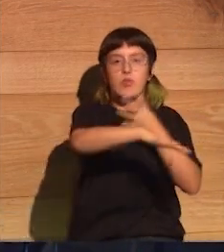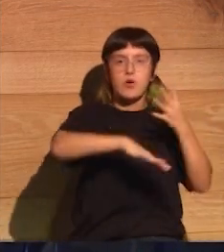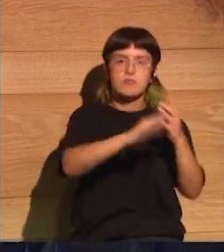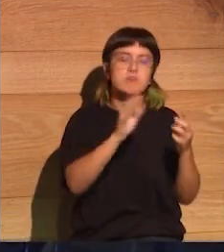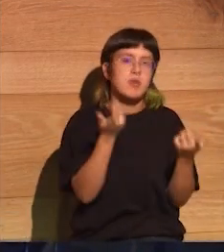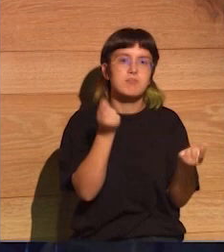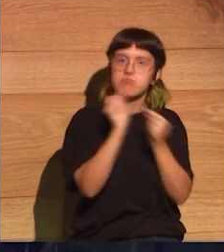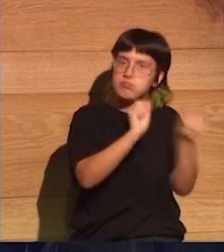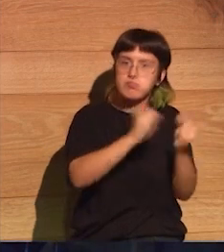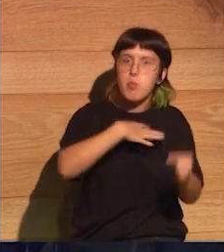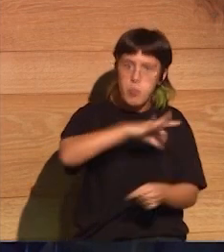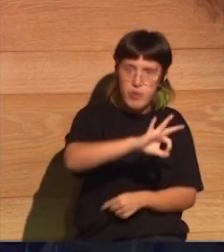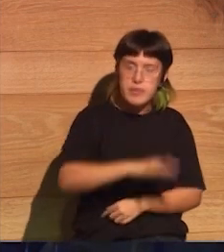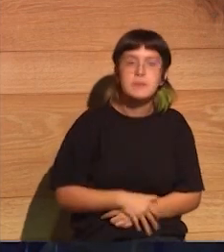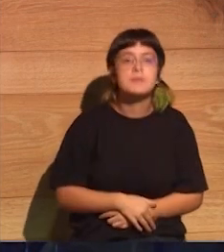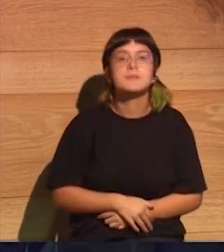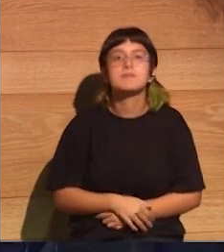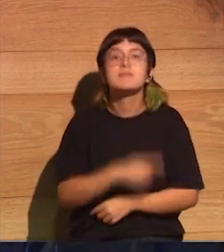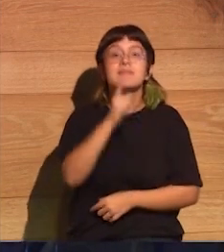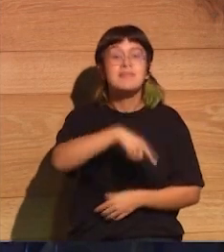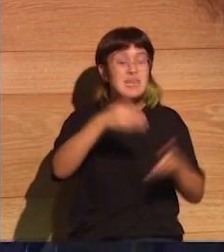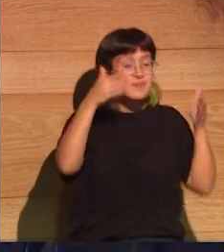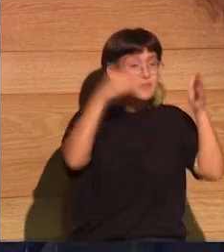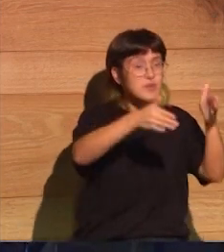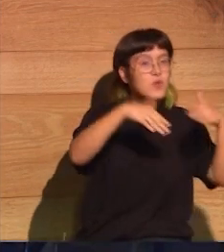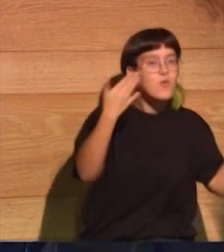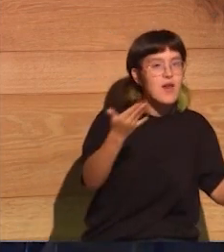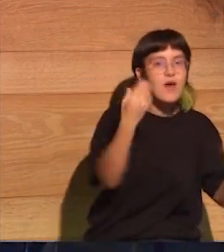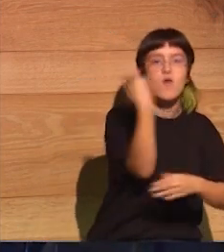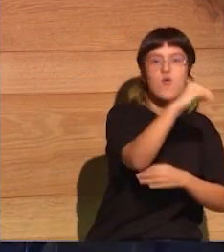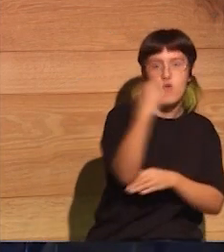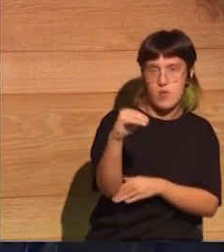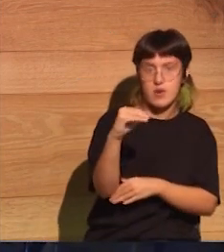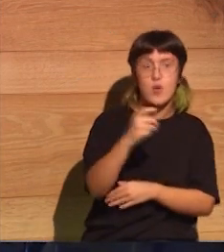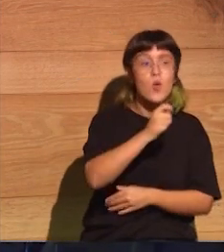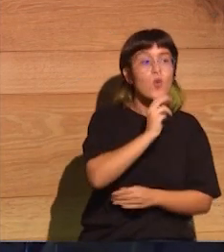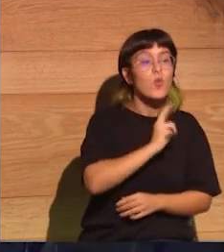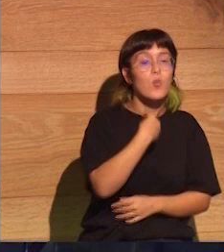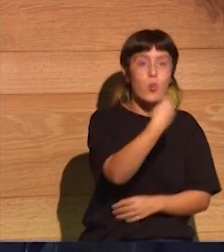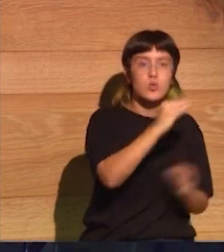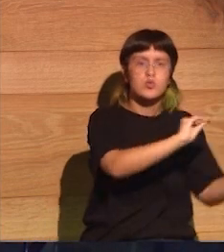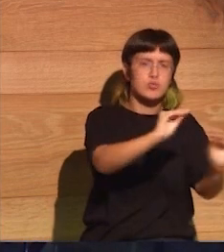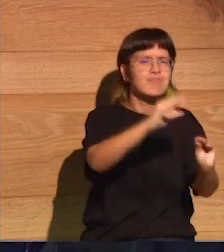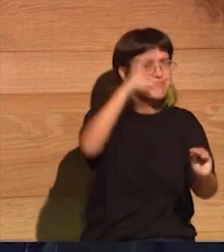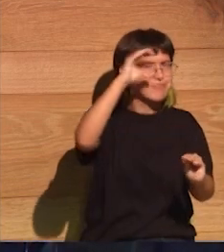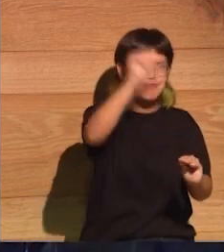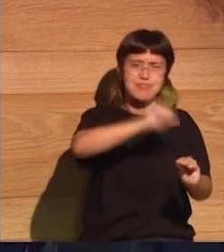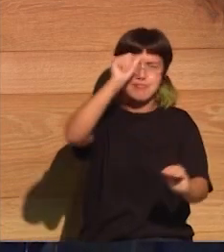y además está orientado principalmente a los jóvenes que debemos oír su voz. Nos han acompañado un comité de chicos y chicas